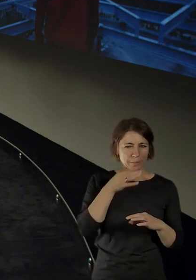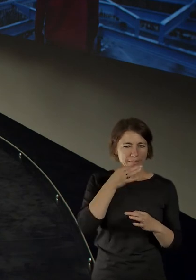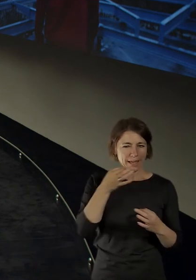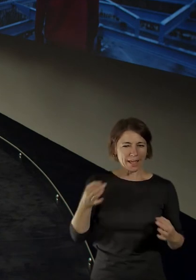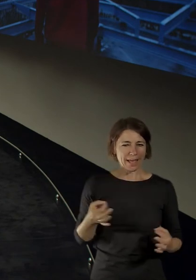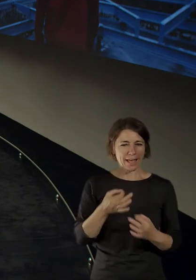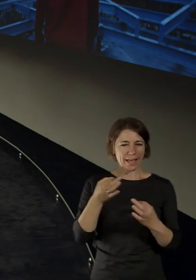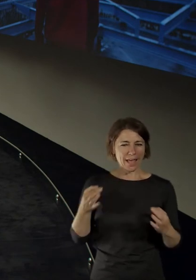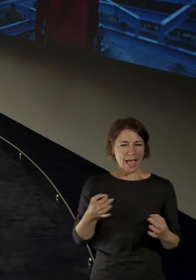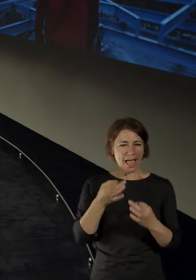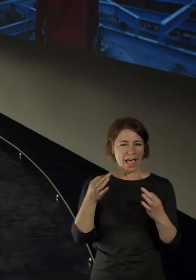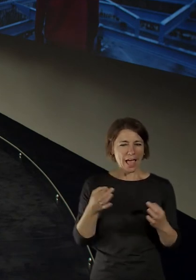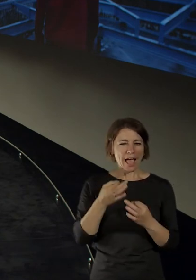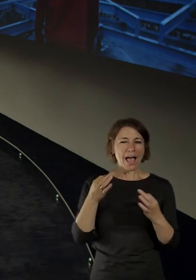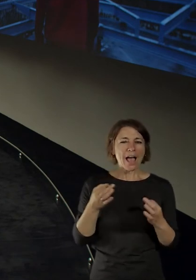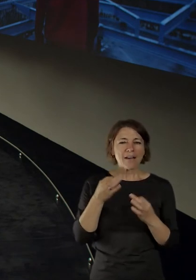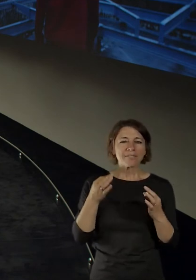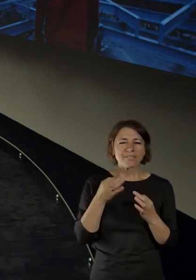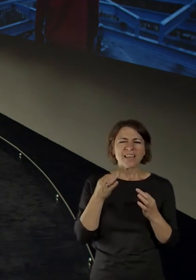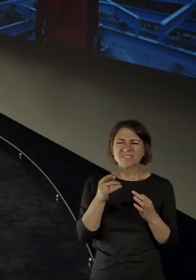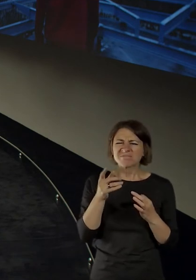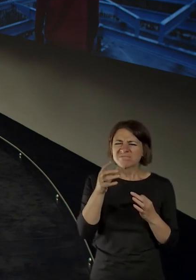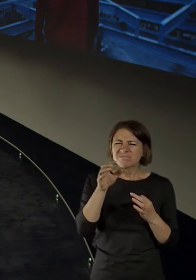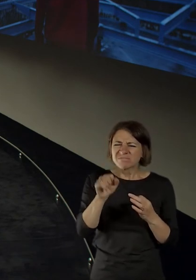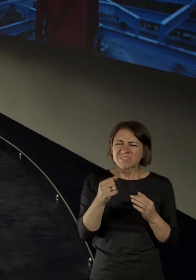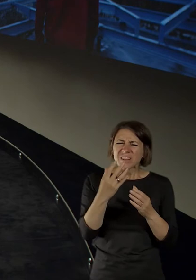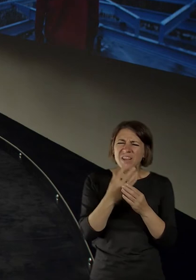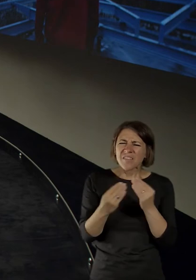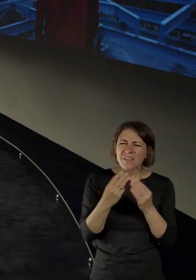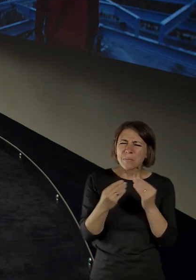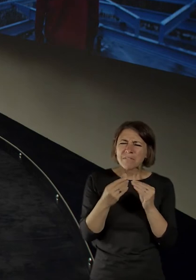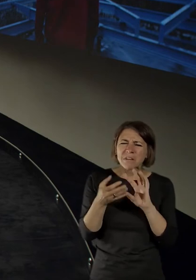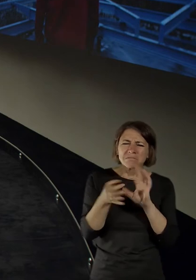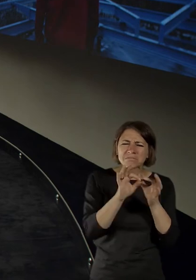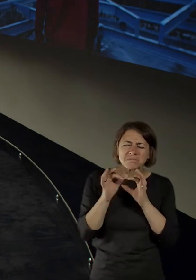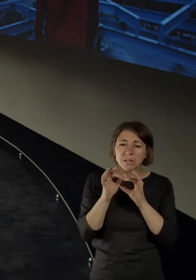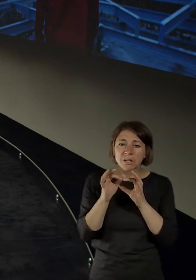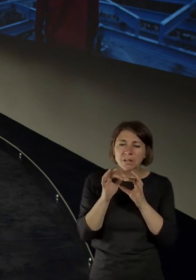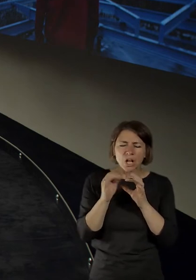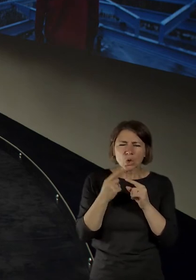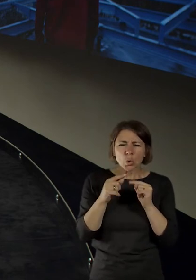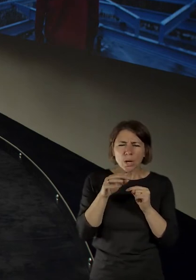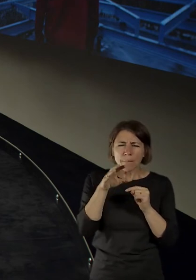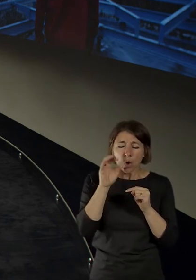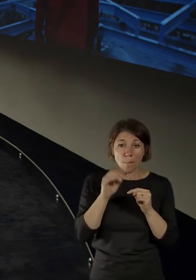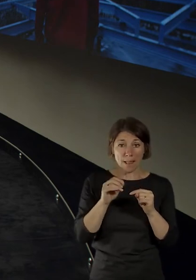Já jsem to možná úplně nepochopil, takže to možná je naivní otázka. Ale funguje to skutečně tak, že co ten čtverec, to rozmezí?